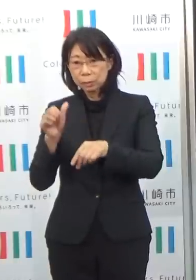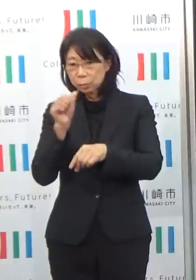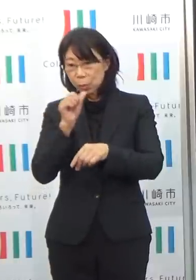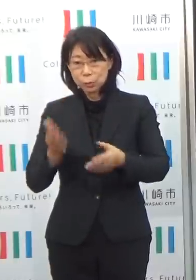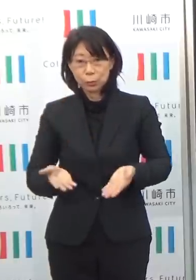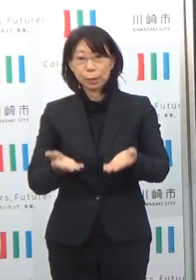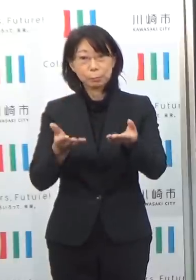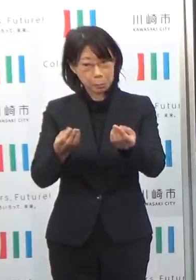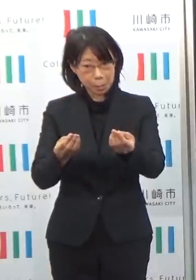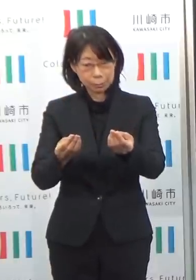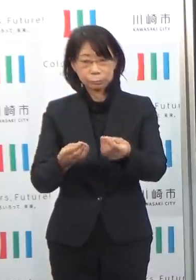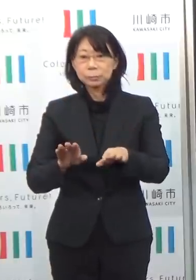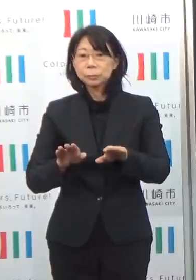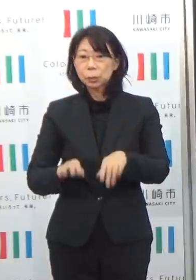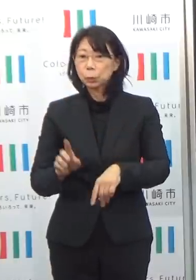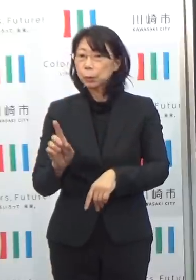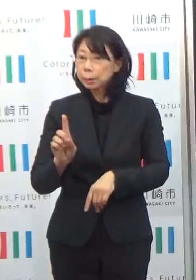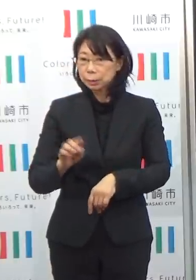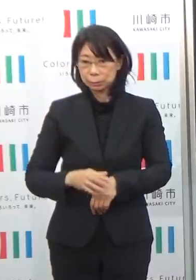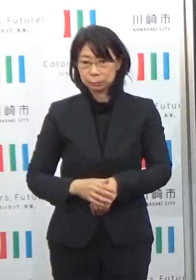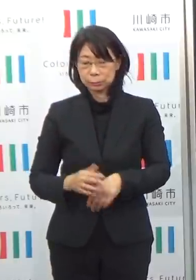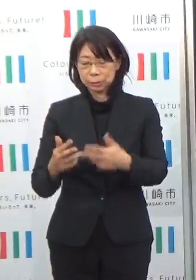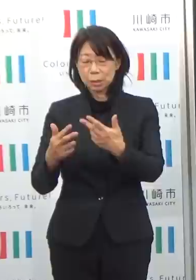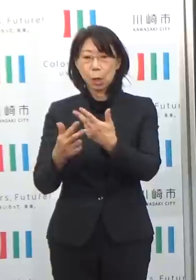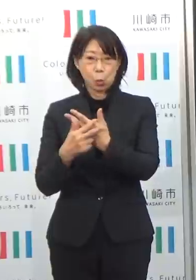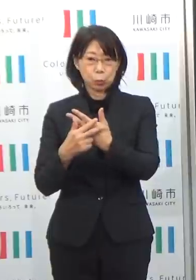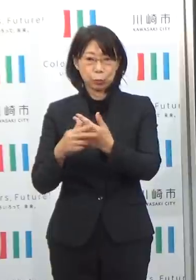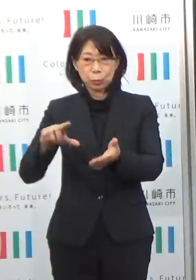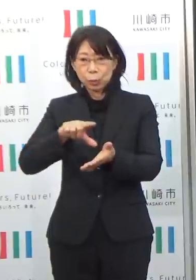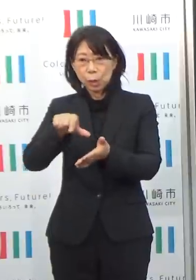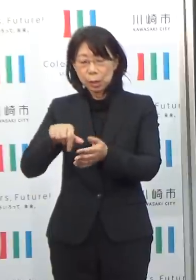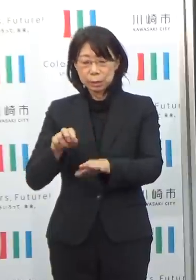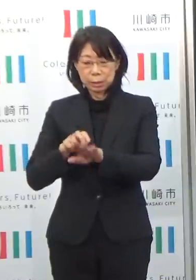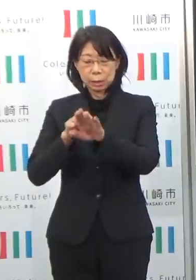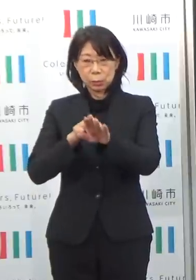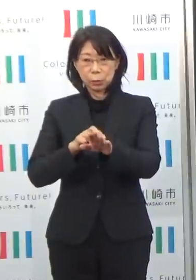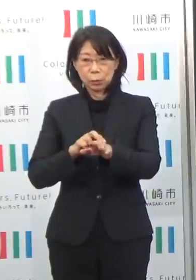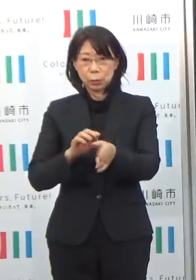今日は北部の地域医療支援病院 であります